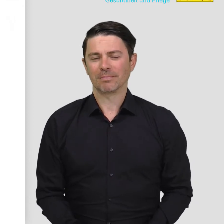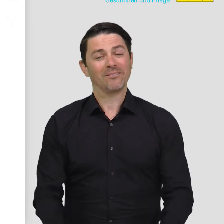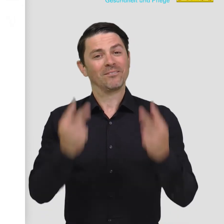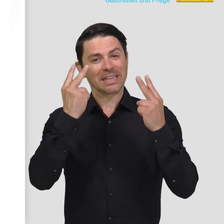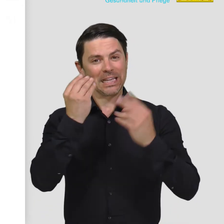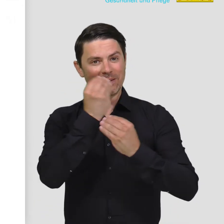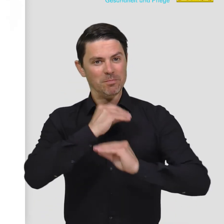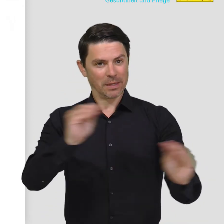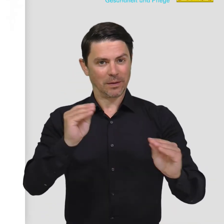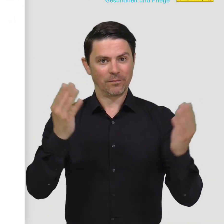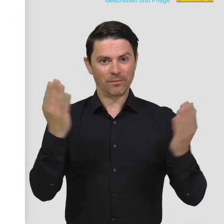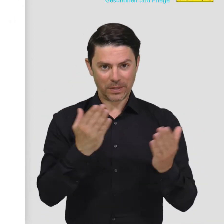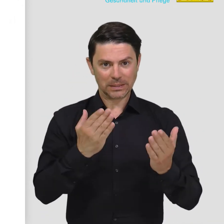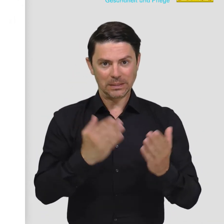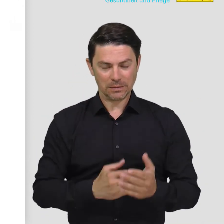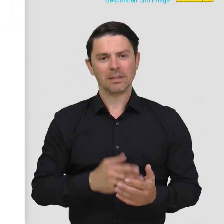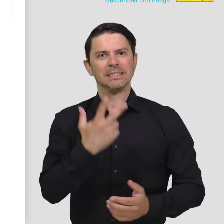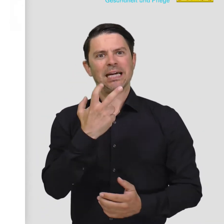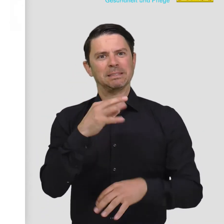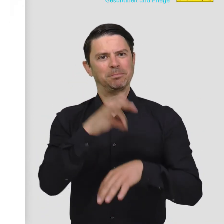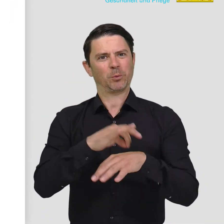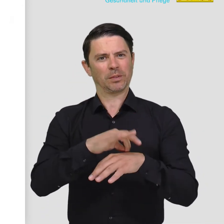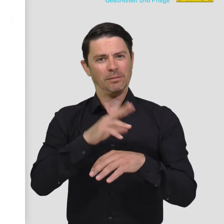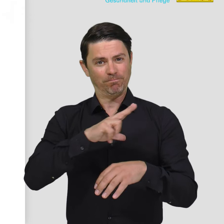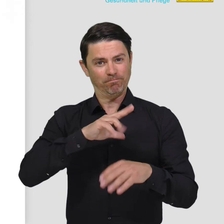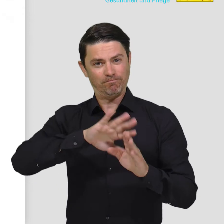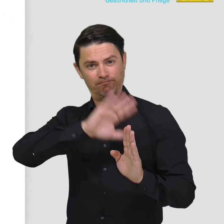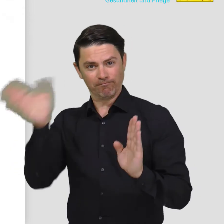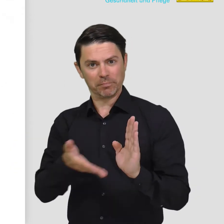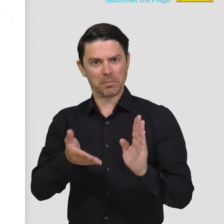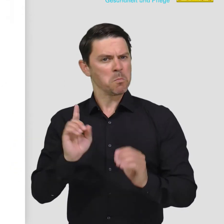Und noch eine wichtige Information: Die 30 Minuten müssen Sie nicht am Stück absolvieren.